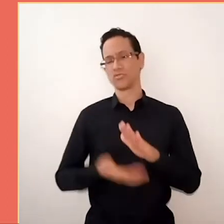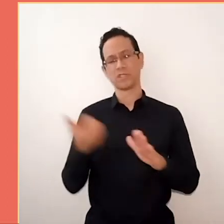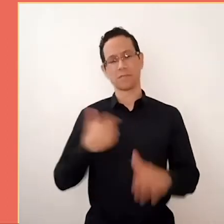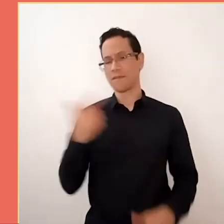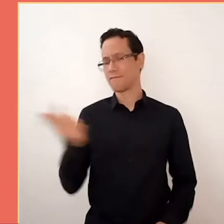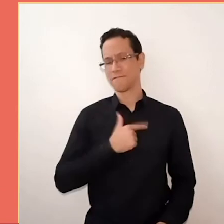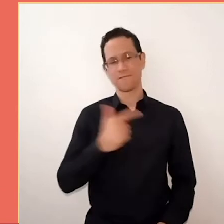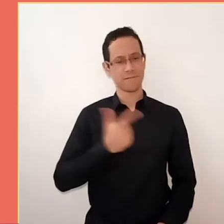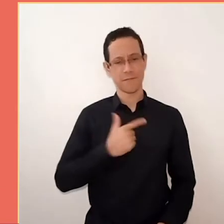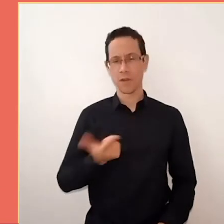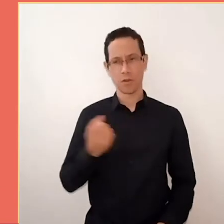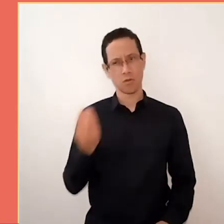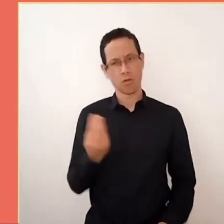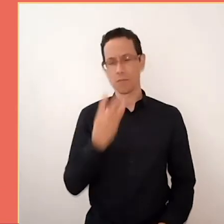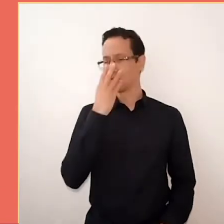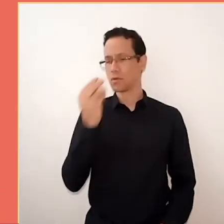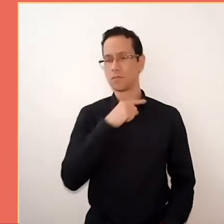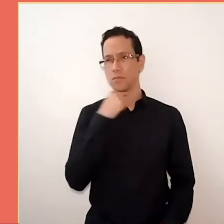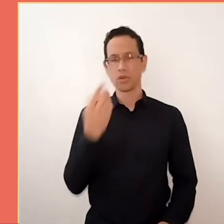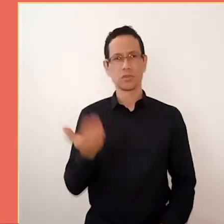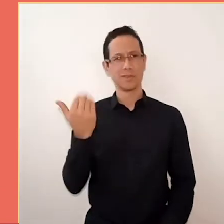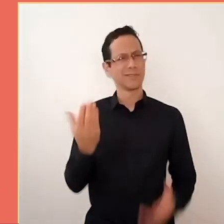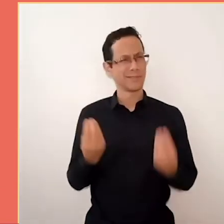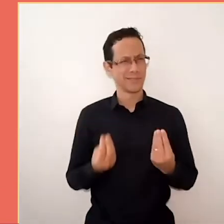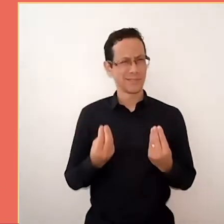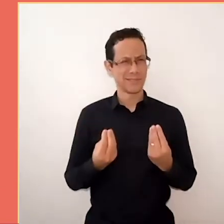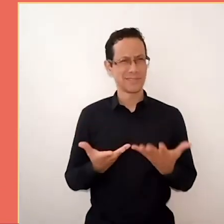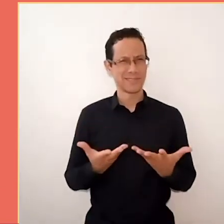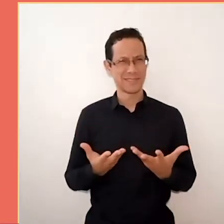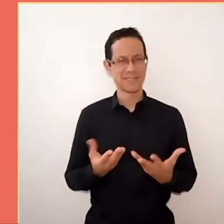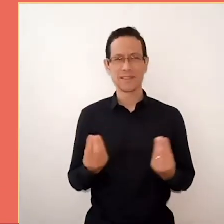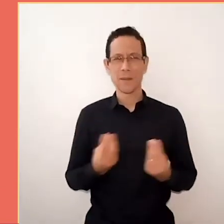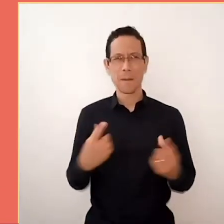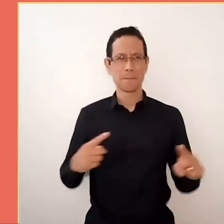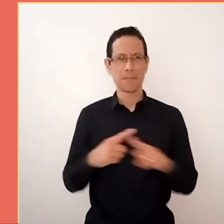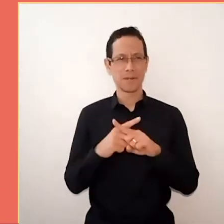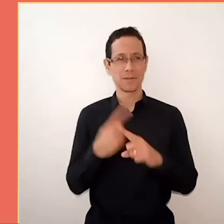na qualidade da produção literária, na mediação, na formação de professores. Precisa entrar o Estado e dizer: